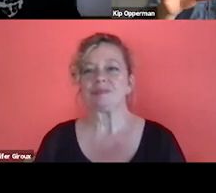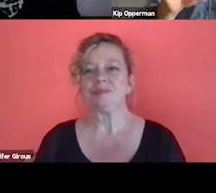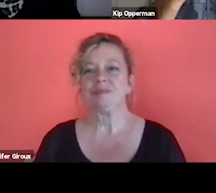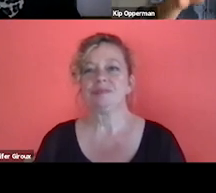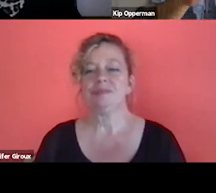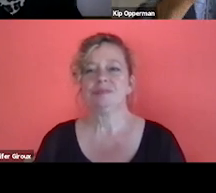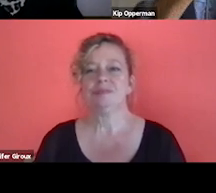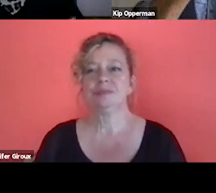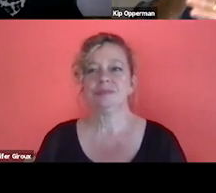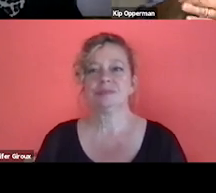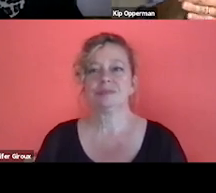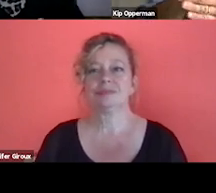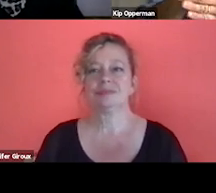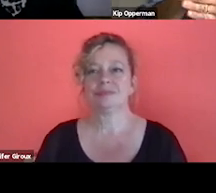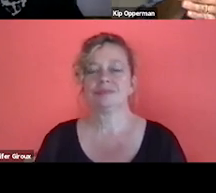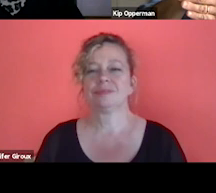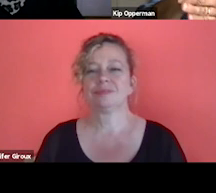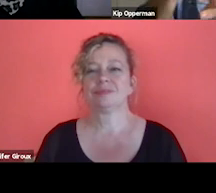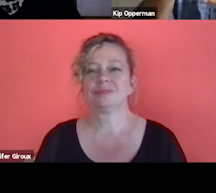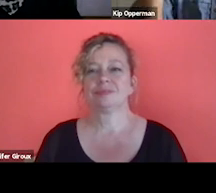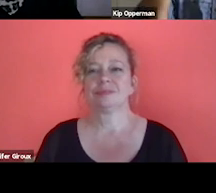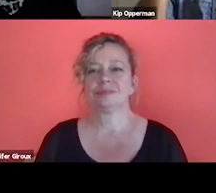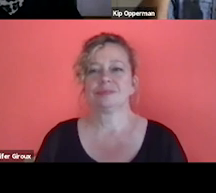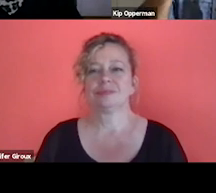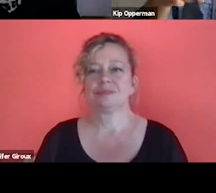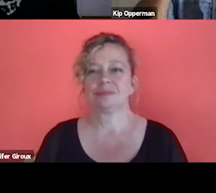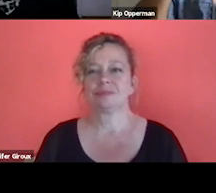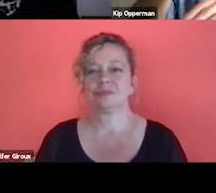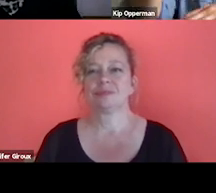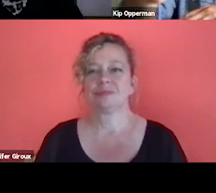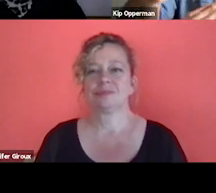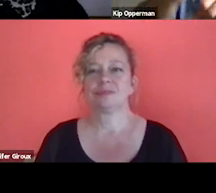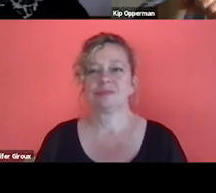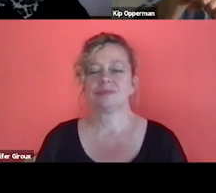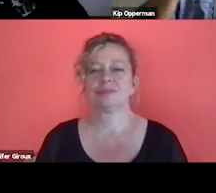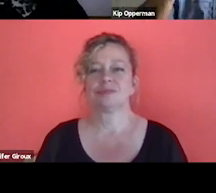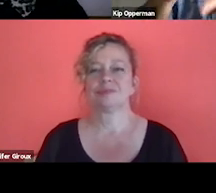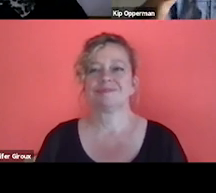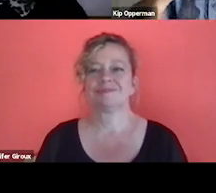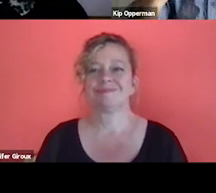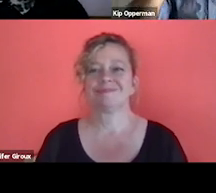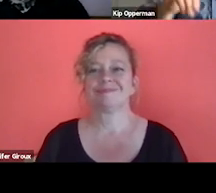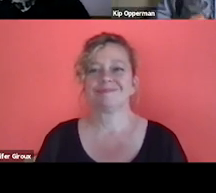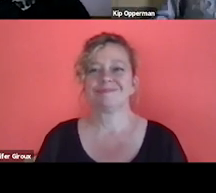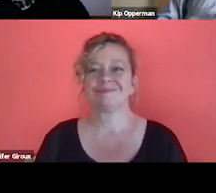y pensar incluso en los límites que necesitamos establecer, trabajando virtualmente. Siguiente diapositiva.